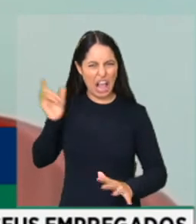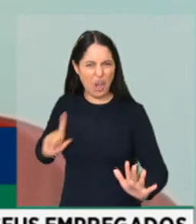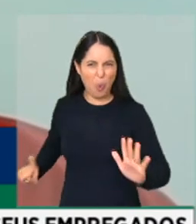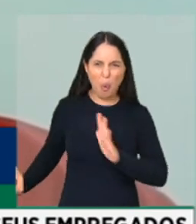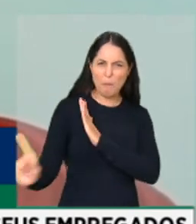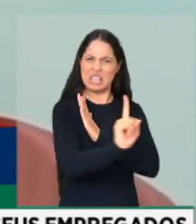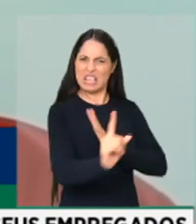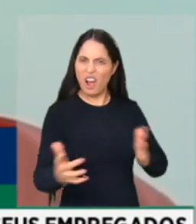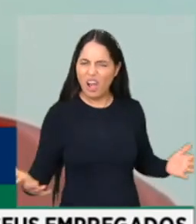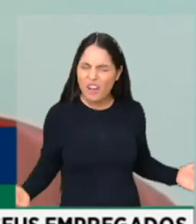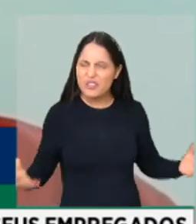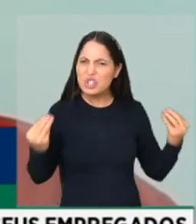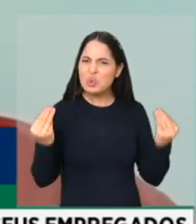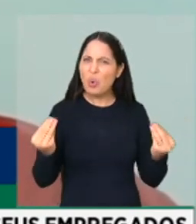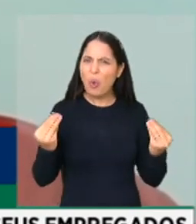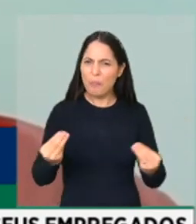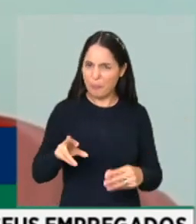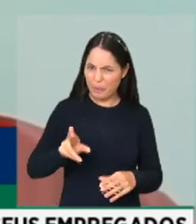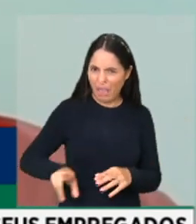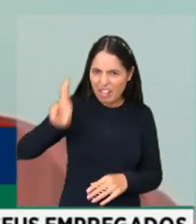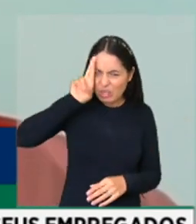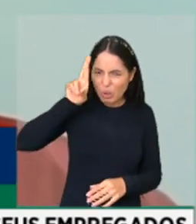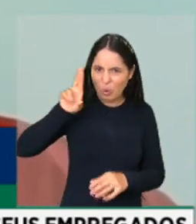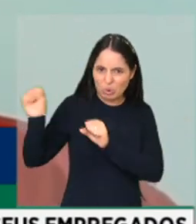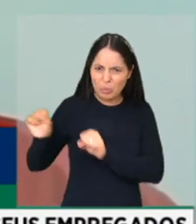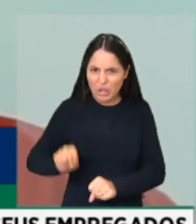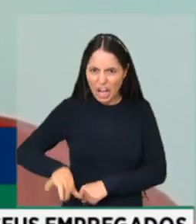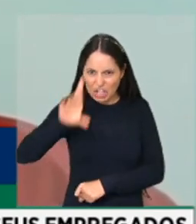PESSOA COM DOENÇAS CRÔNICAS, SEJAM DESTINADAS É ELITE, AOS DONOS DO PODER, DO DINHEIRO,